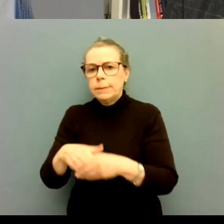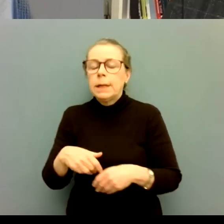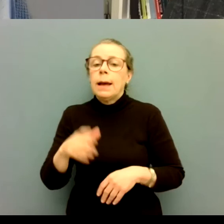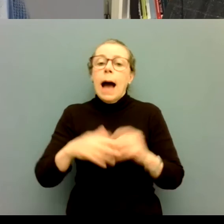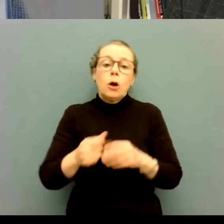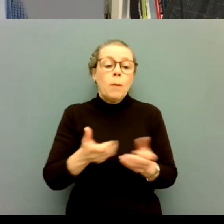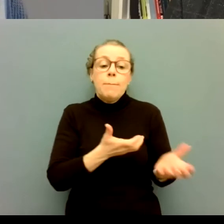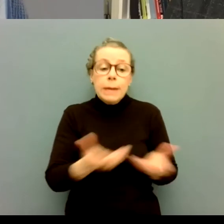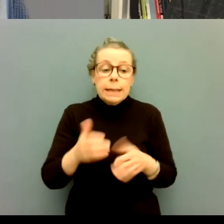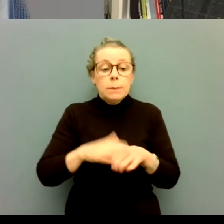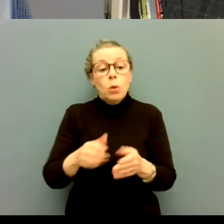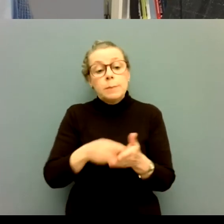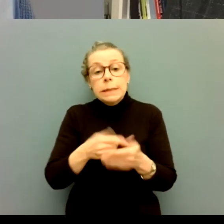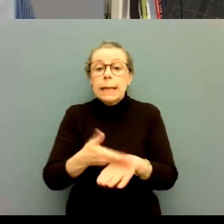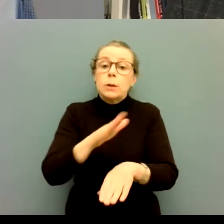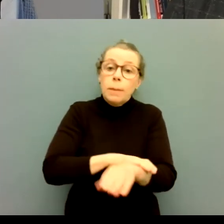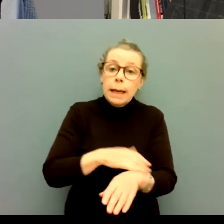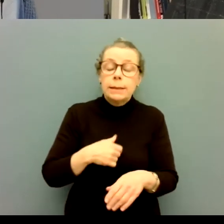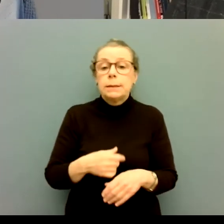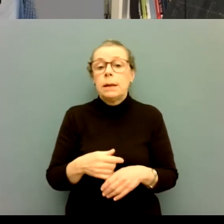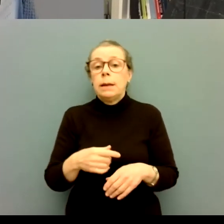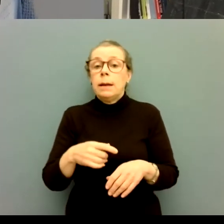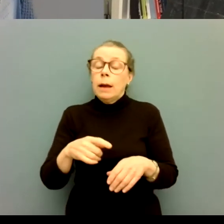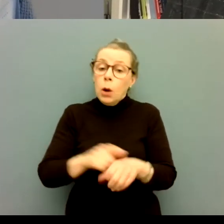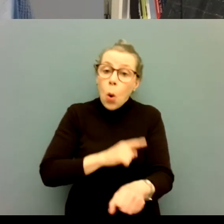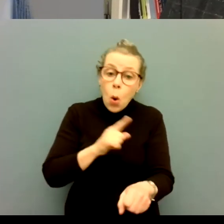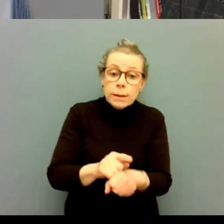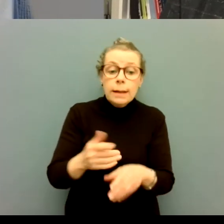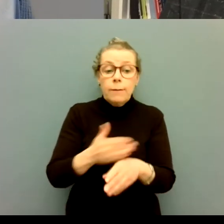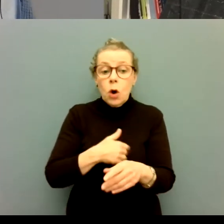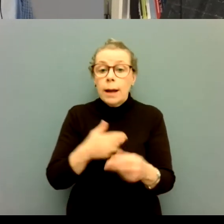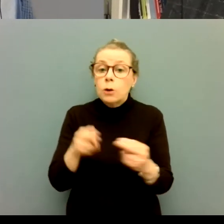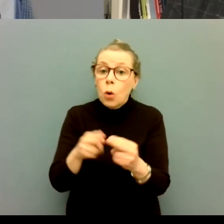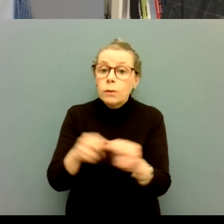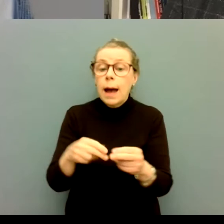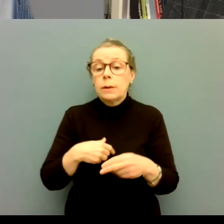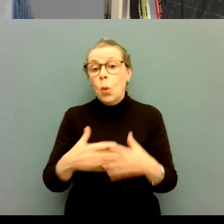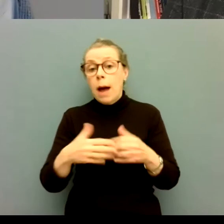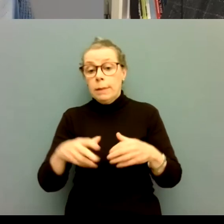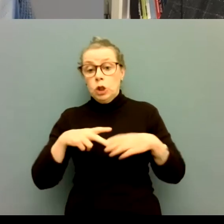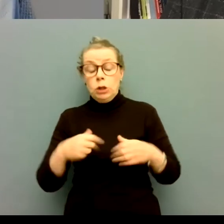Brist på specialistkompetenser, längre ledtider, arbetssökande har lämnat utan-